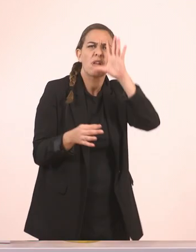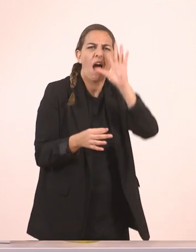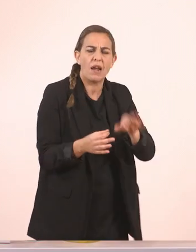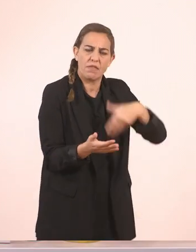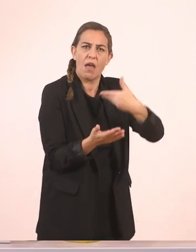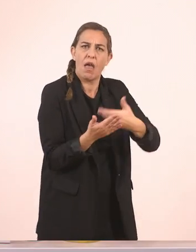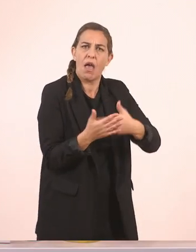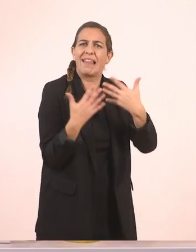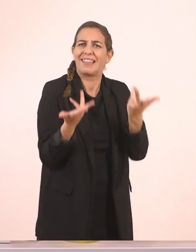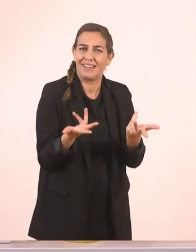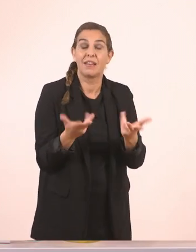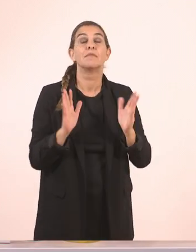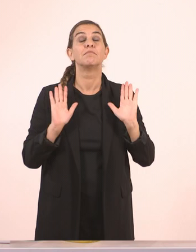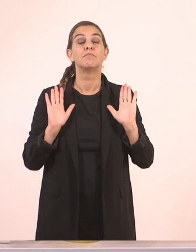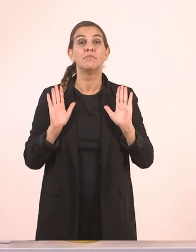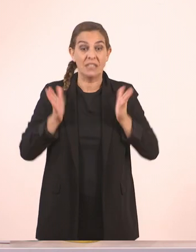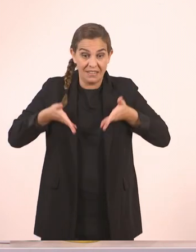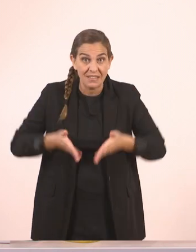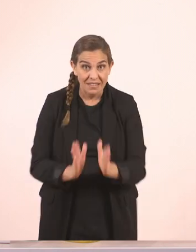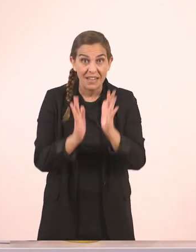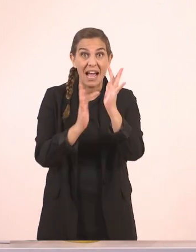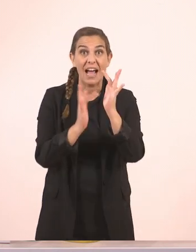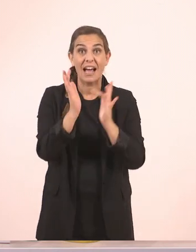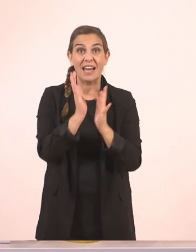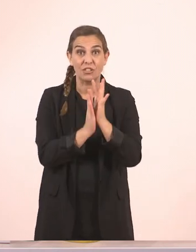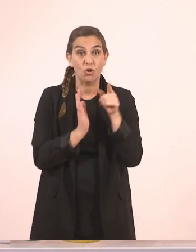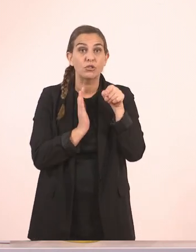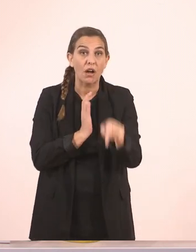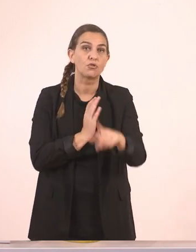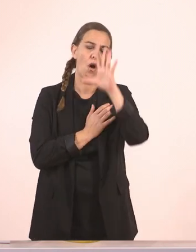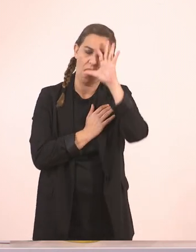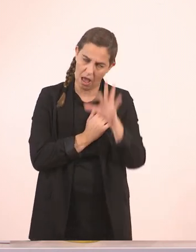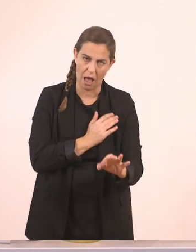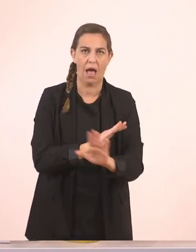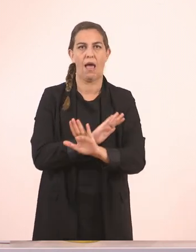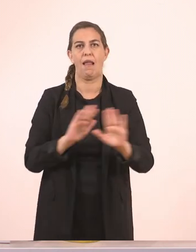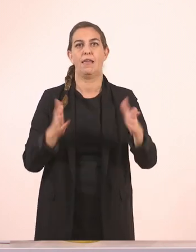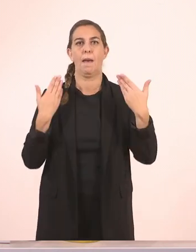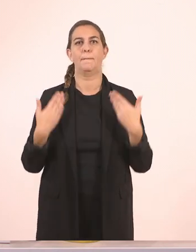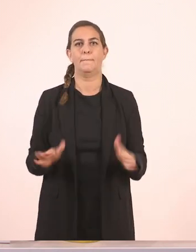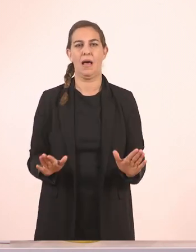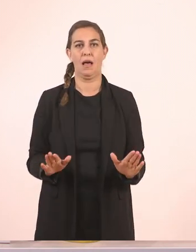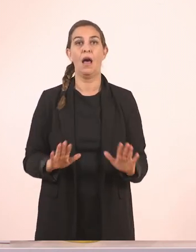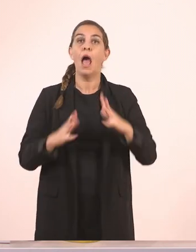Τα Χριστούγεννα, η γέννηση του Χριστού είναι ένα πραγματικό γεγονός, το οποίο μας το μαρτυρούν όχι μόνο οι Γραφές,